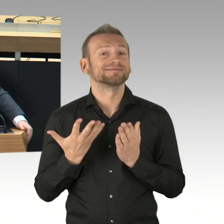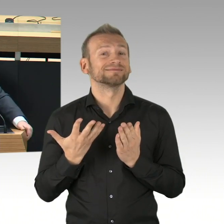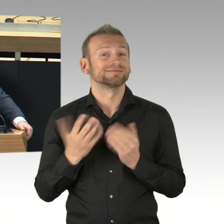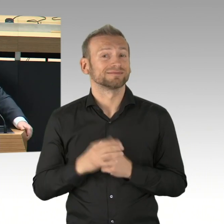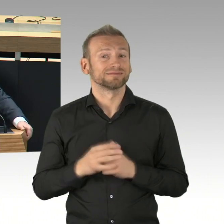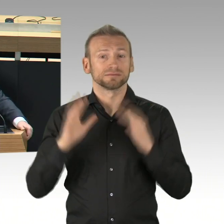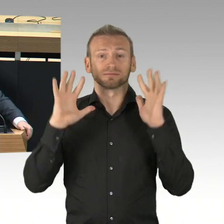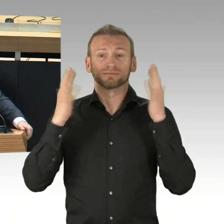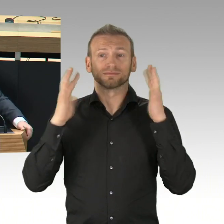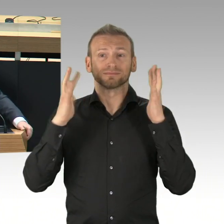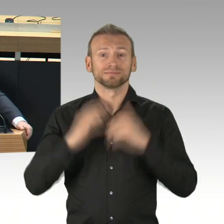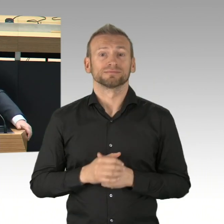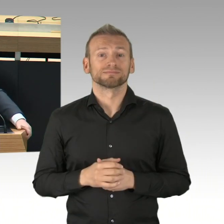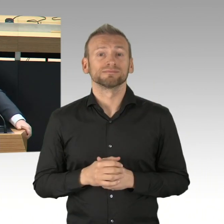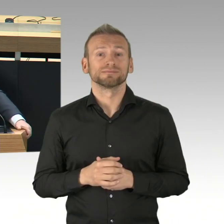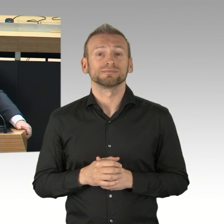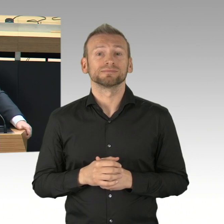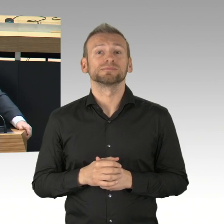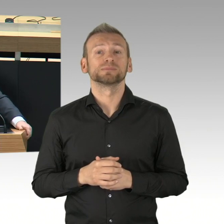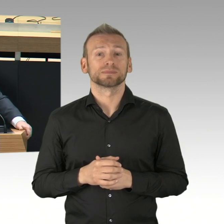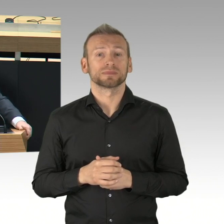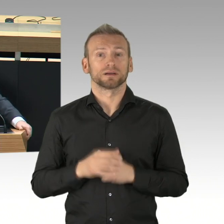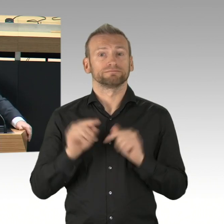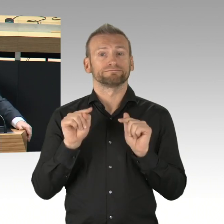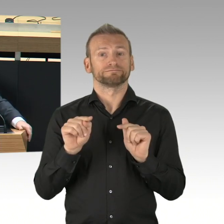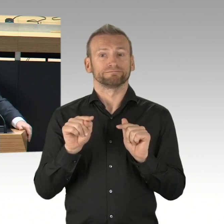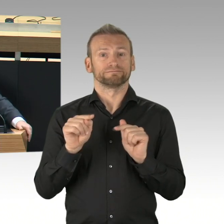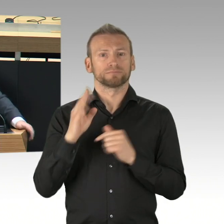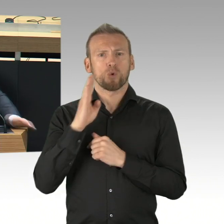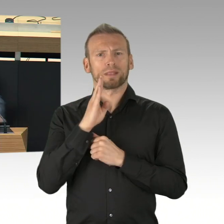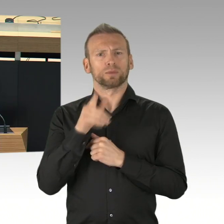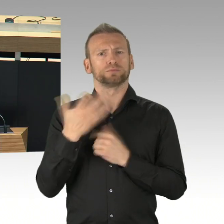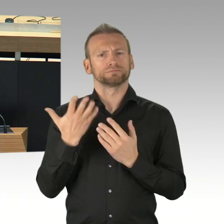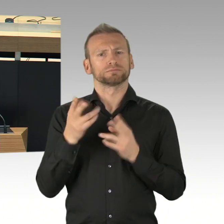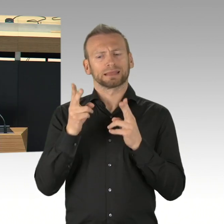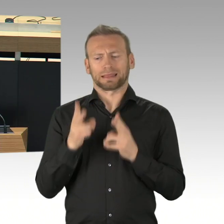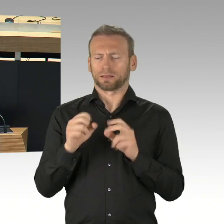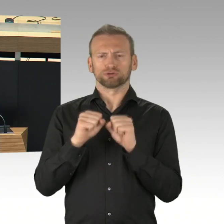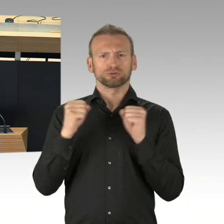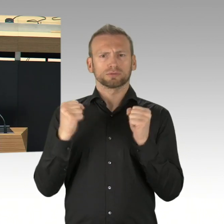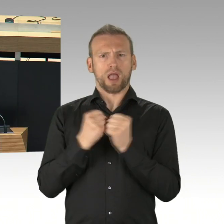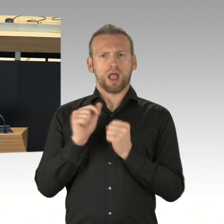finden Sie im Bürgerlichen Gesetzbuch Paragraf 556 D. Und da steht drin, was man machen muss,